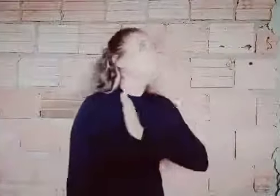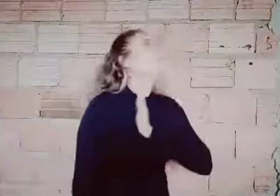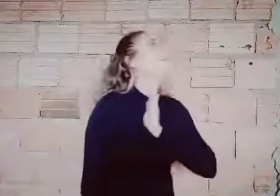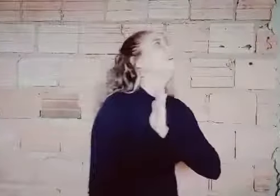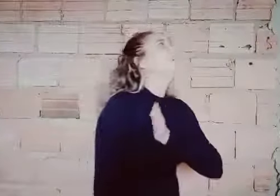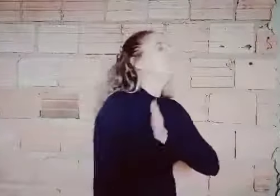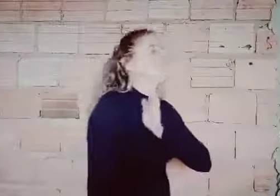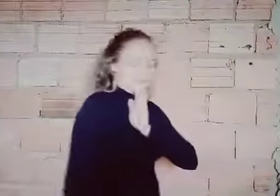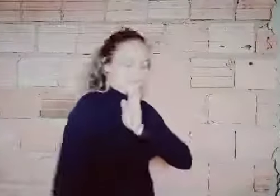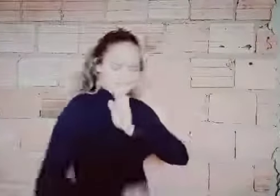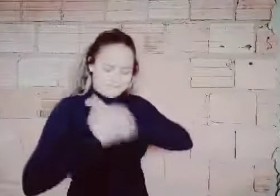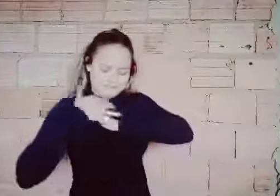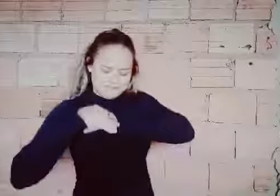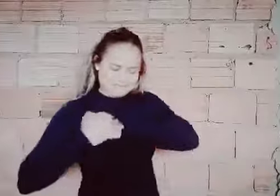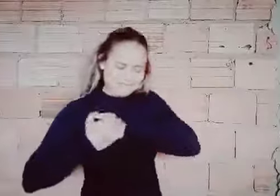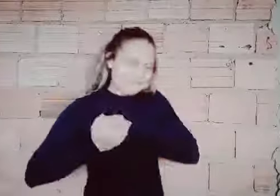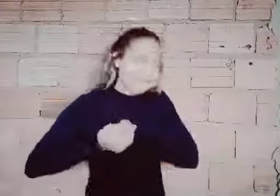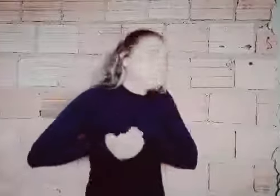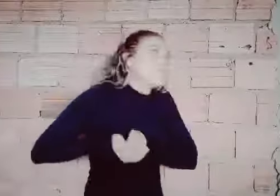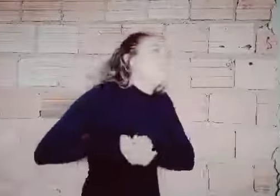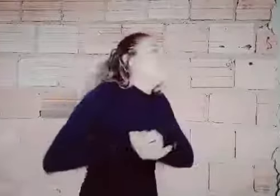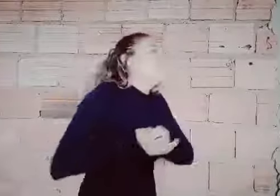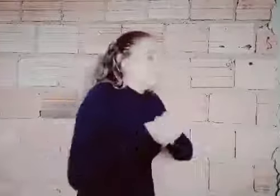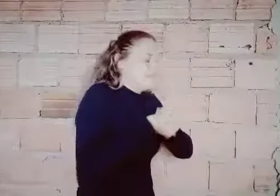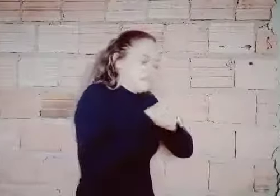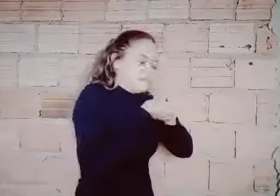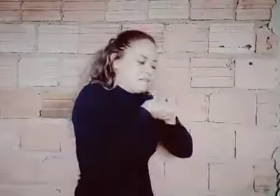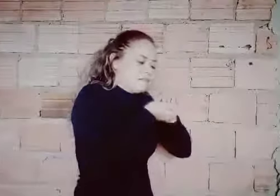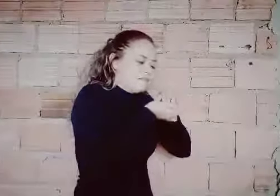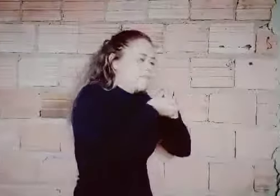Coração rendido em Teu altar